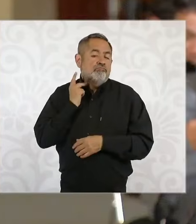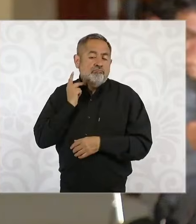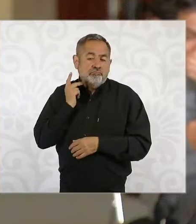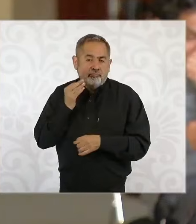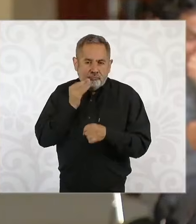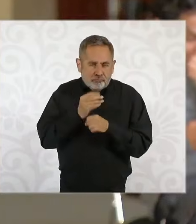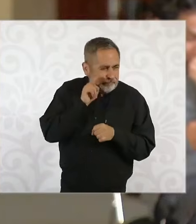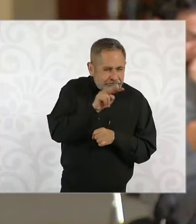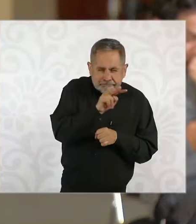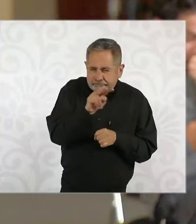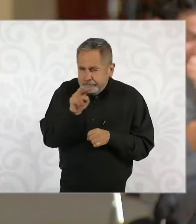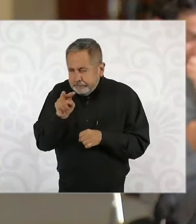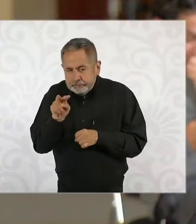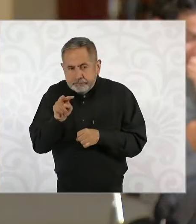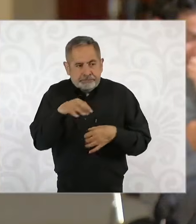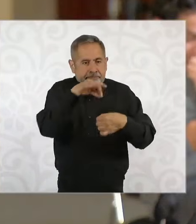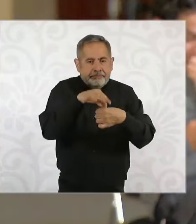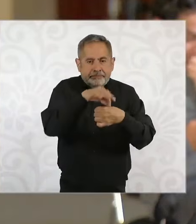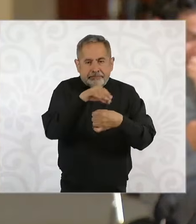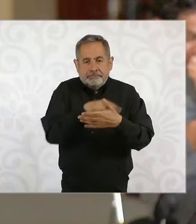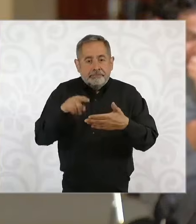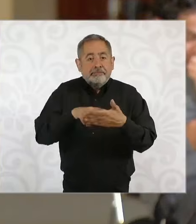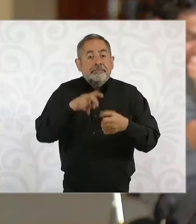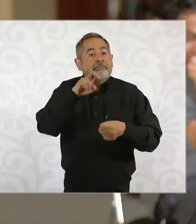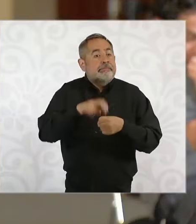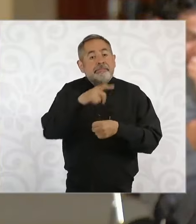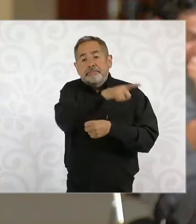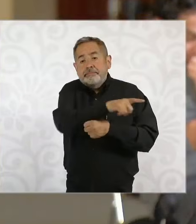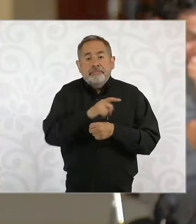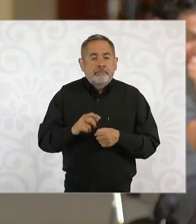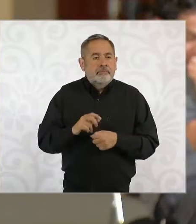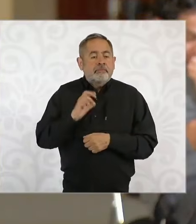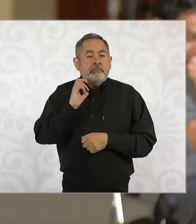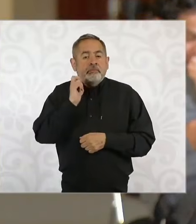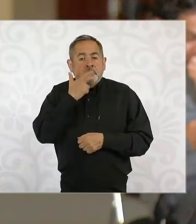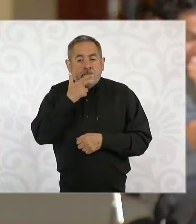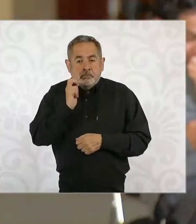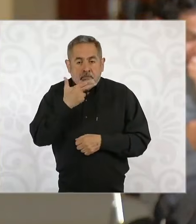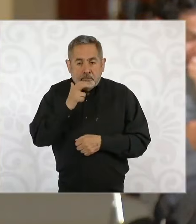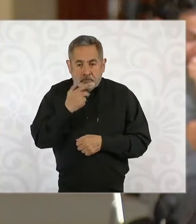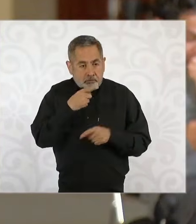el ambiente preelectoral en Chihuahua y la oposición está utilizando la disputa entre